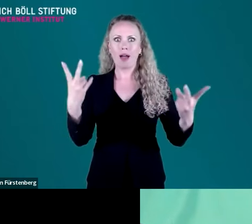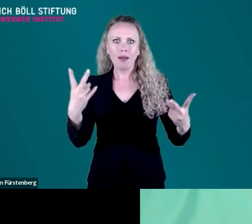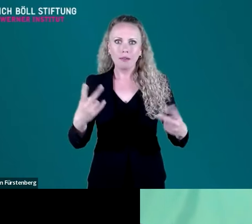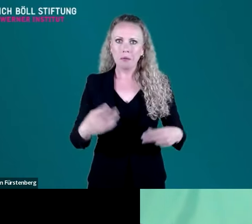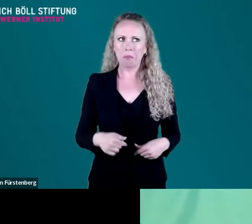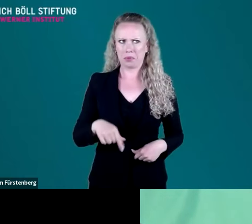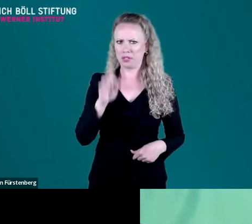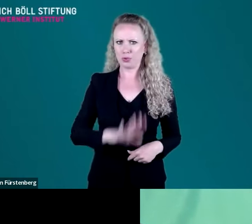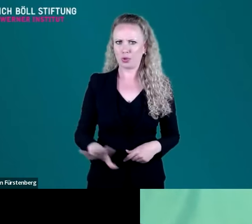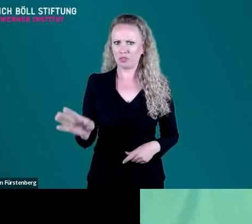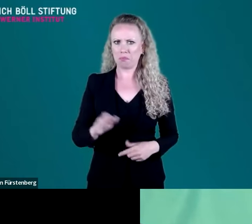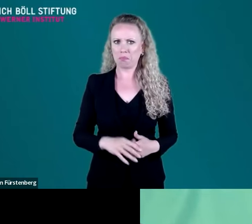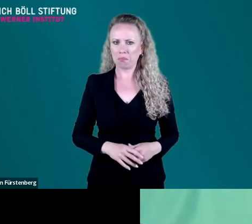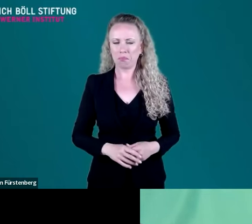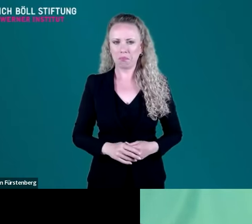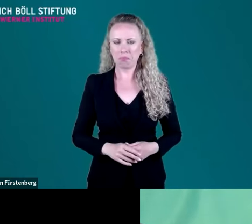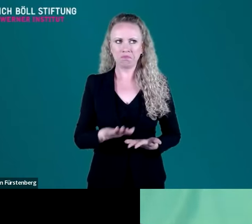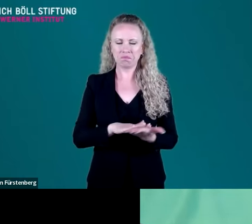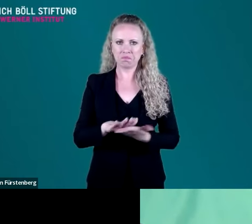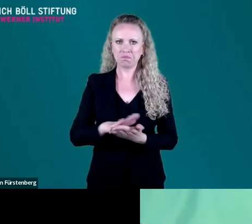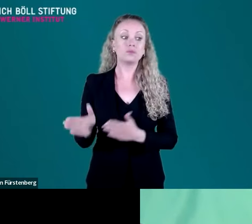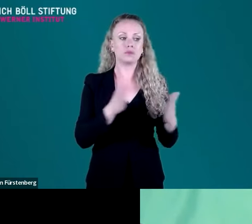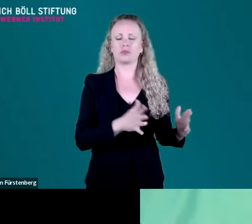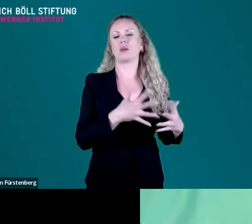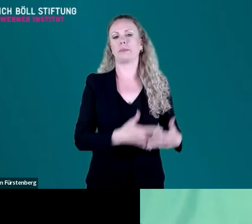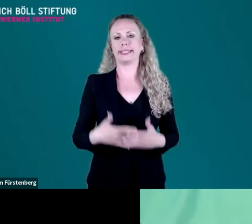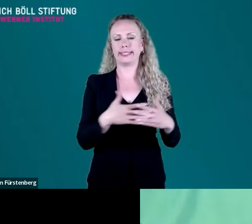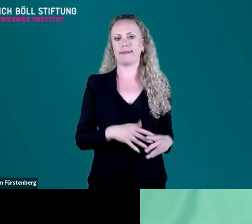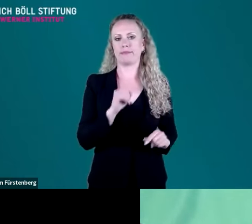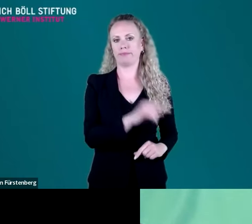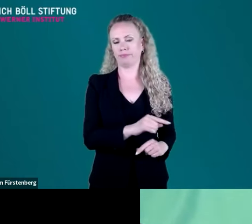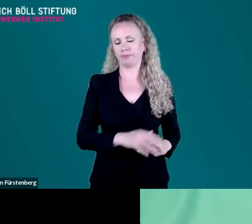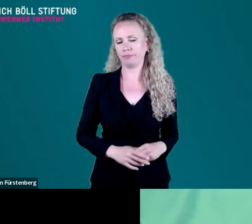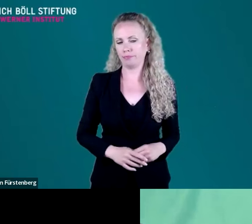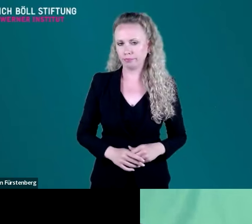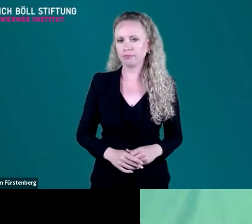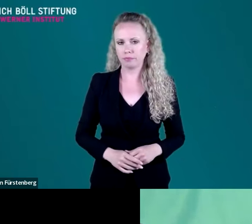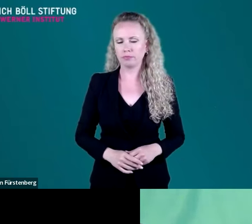Das ist für mich immer noch eher auch eine Bewegung aus den Vereinigten Staaten.